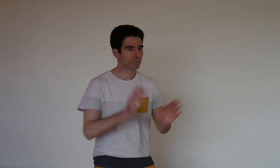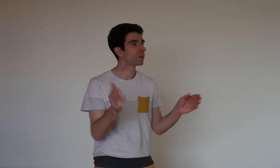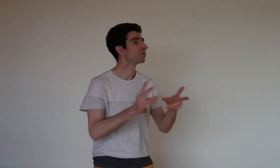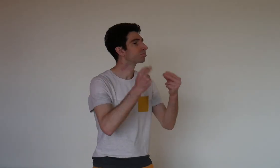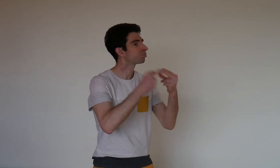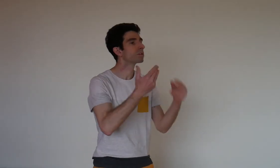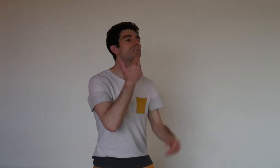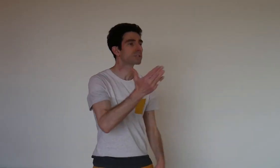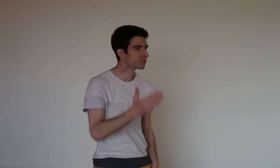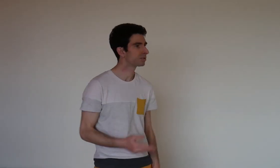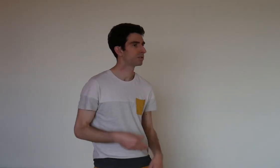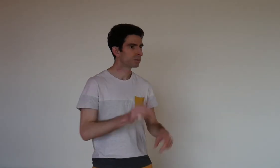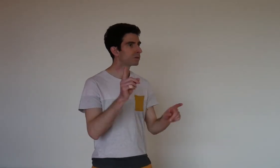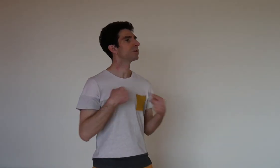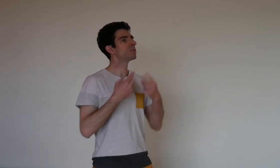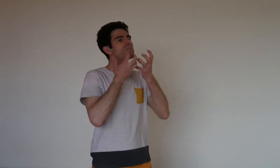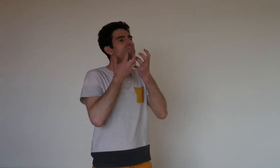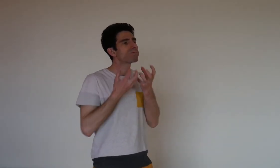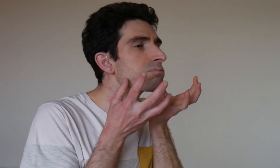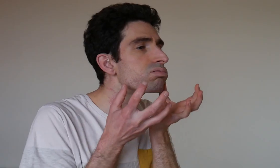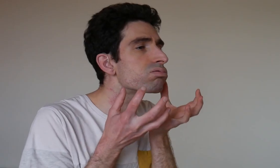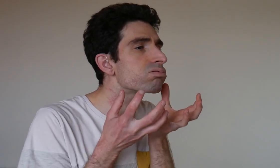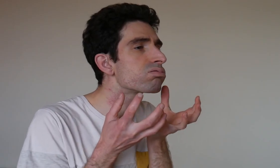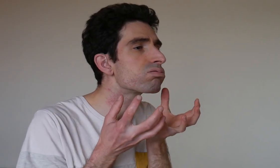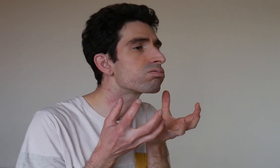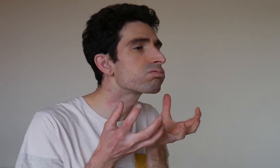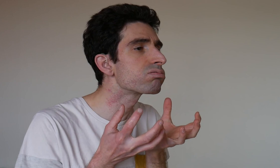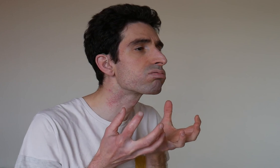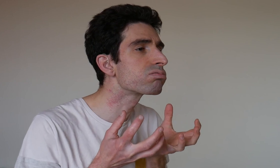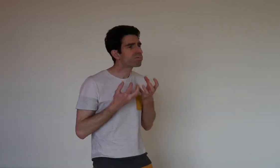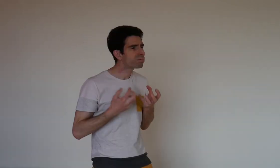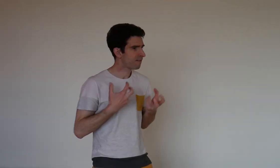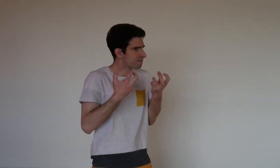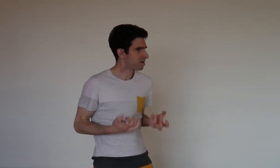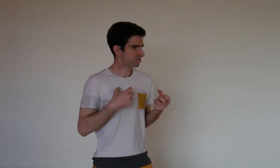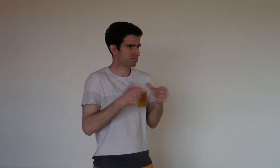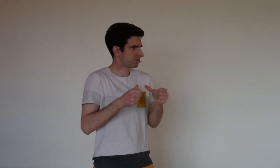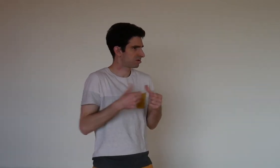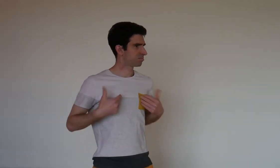Bon, merci pour les explications. Et pour avoir une loooooongue barbe, je fais comment ?